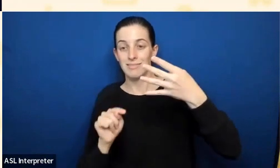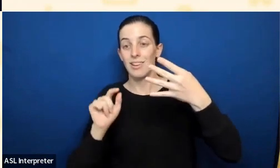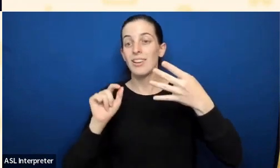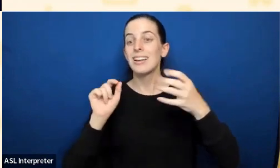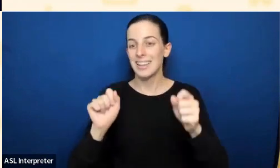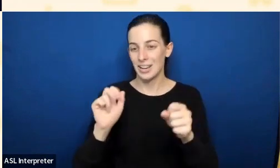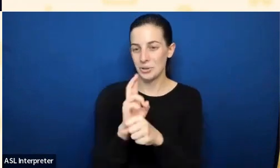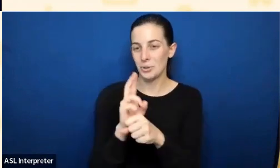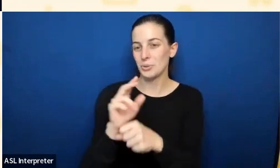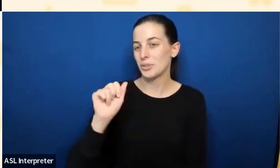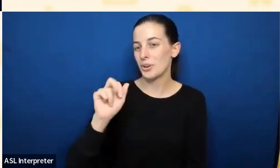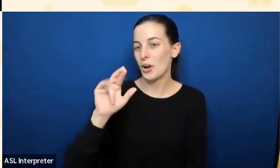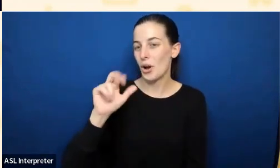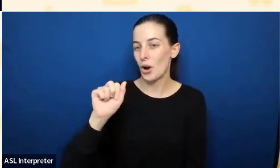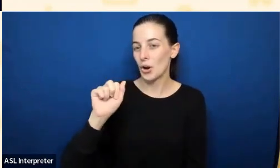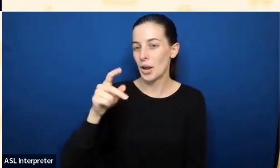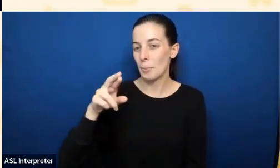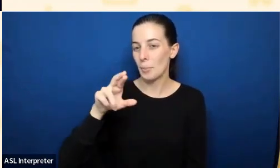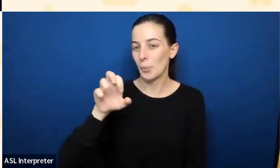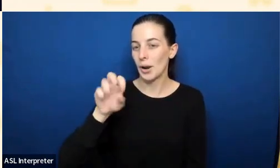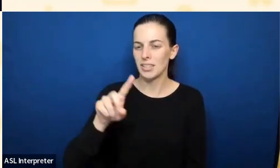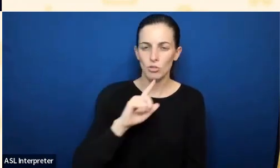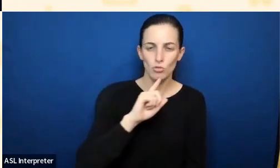Y de esta manera, mantenemos la especificidad al mínimo,